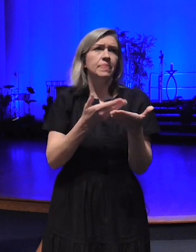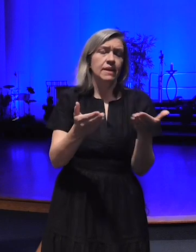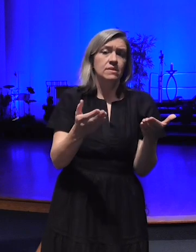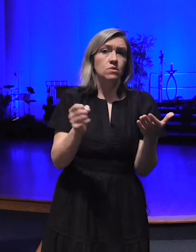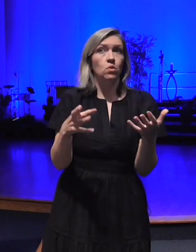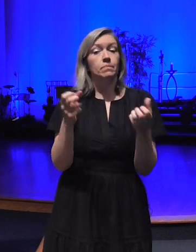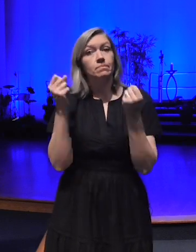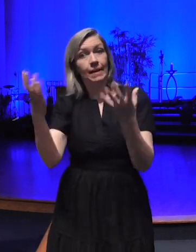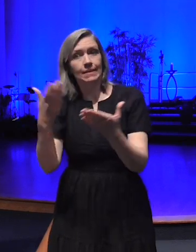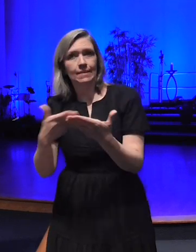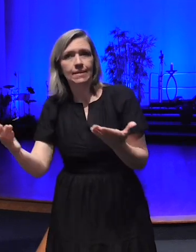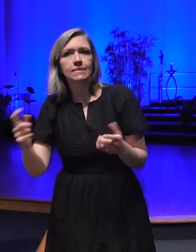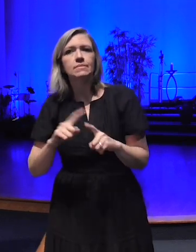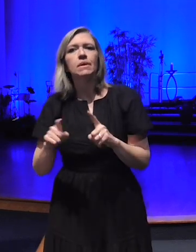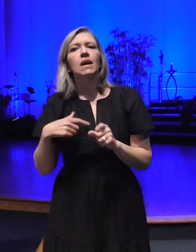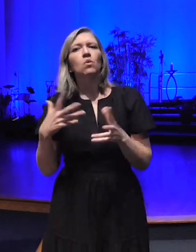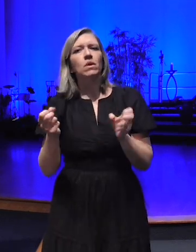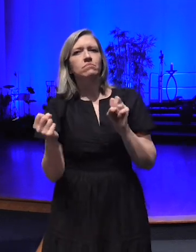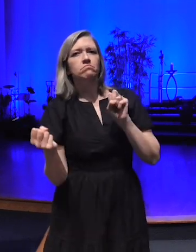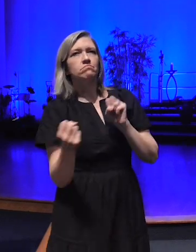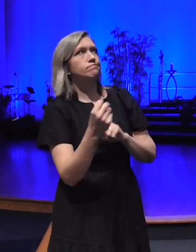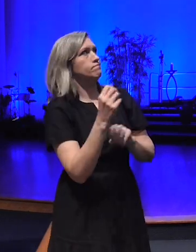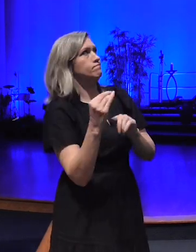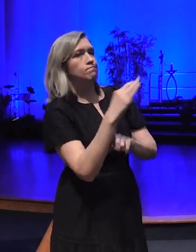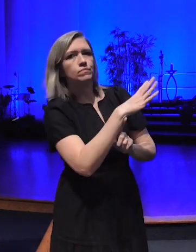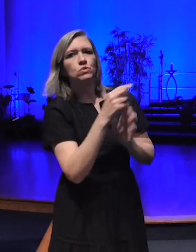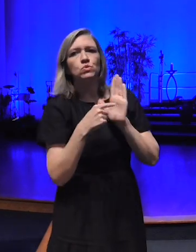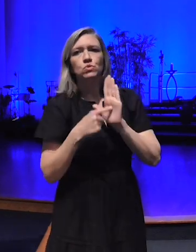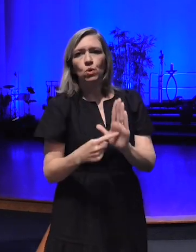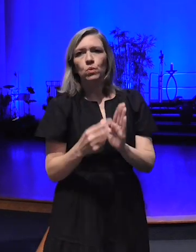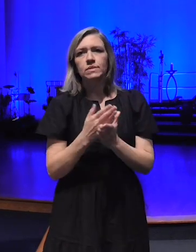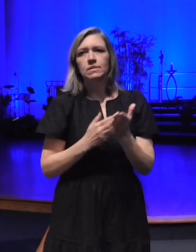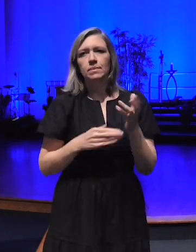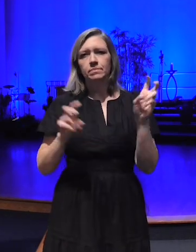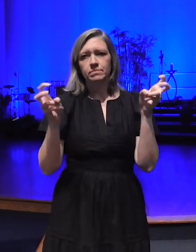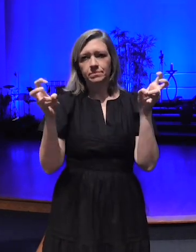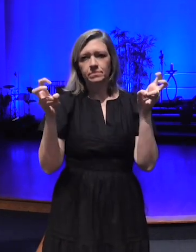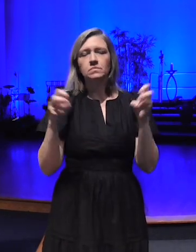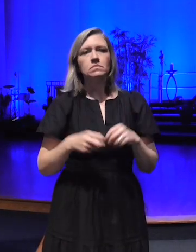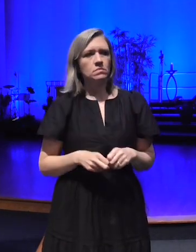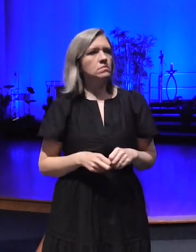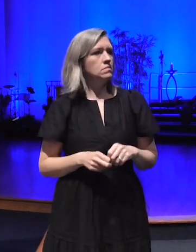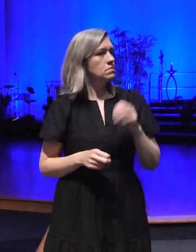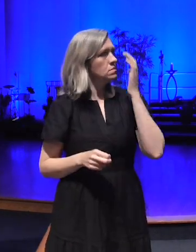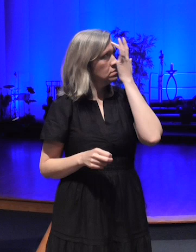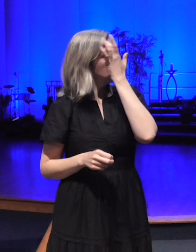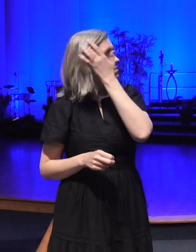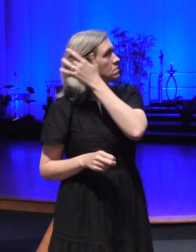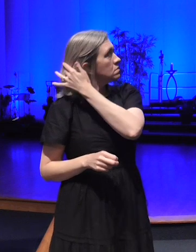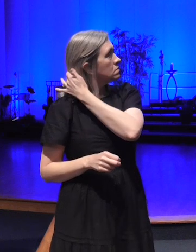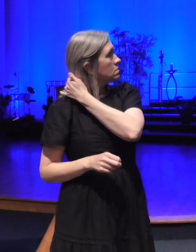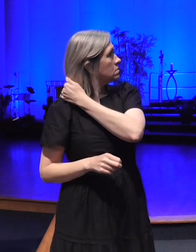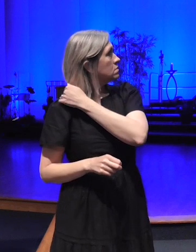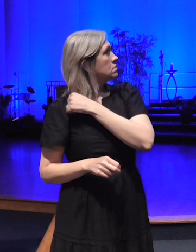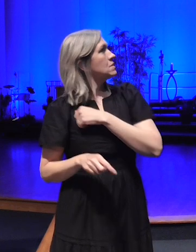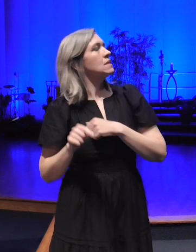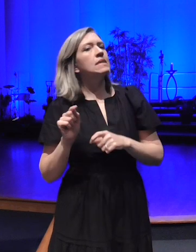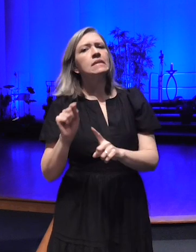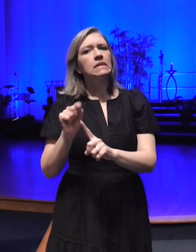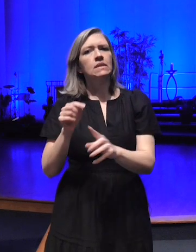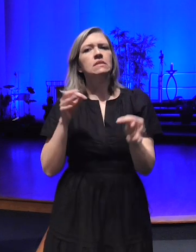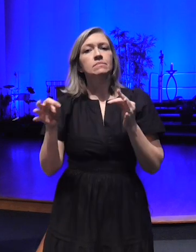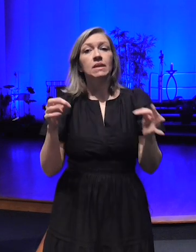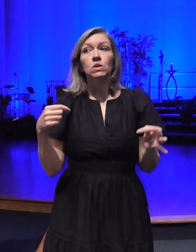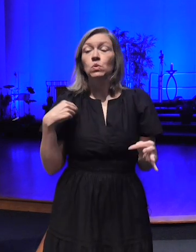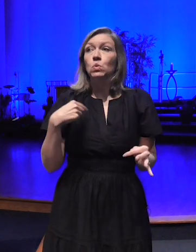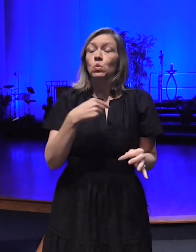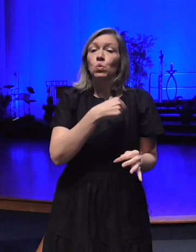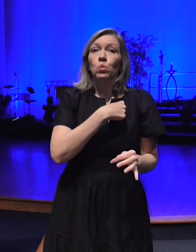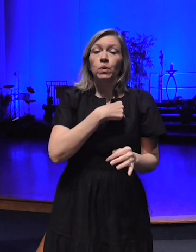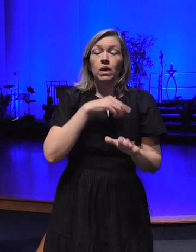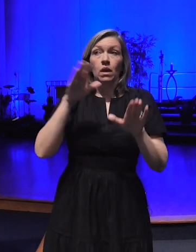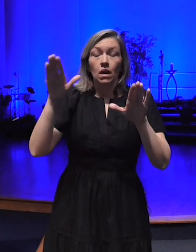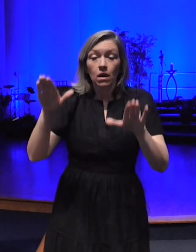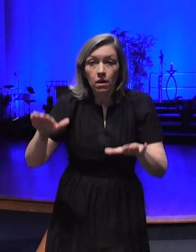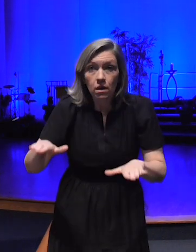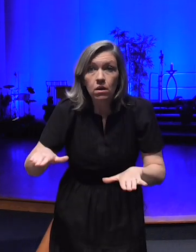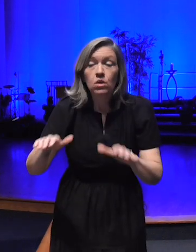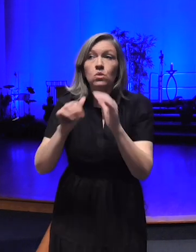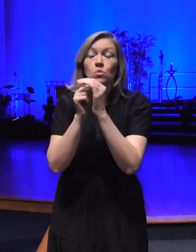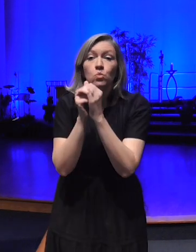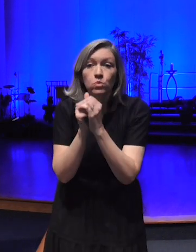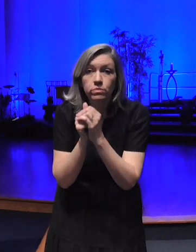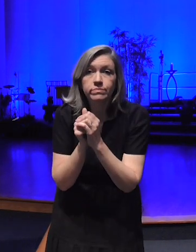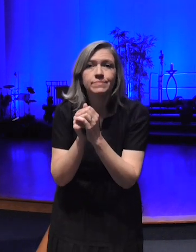traer a la pantalla para que los veamos y entonces dijo que adoramos a Jesús en lugar de seguirlo